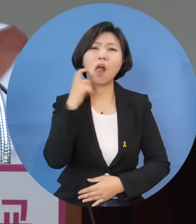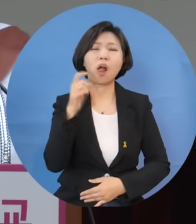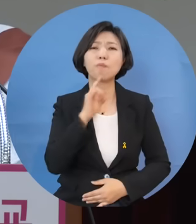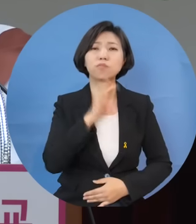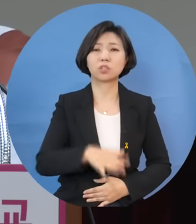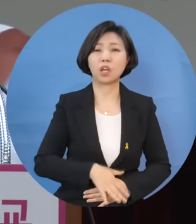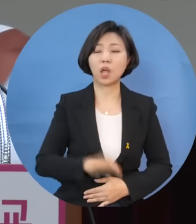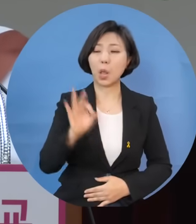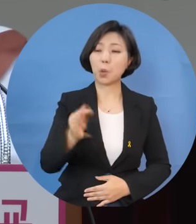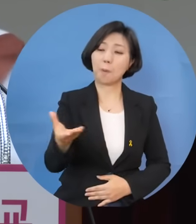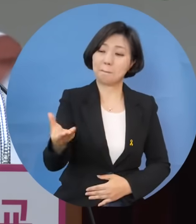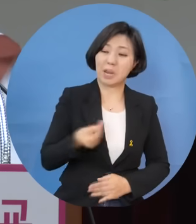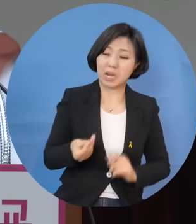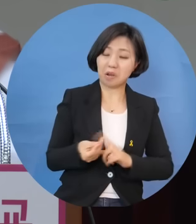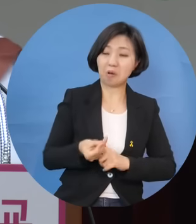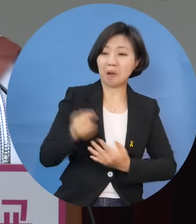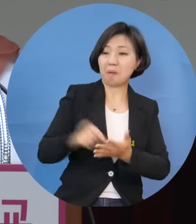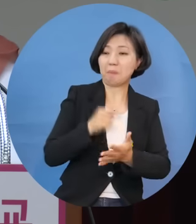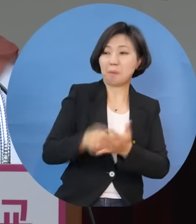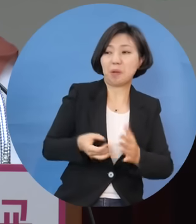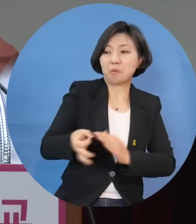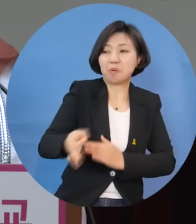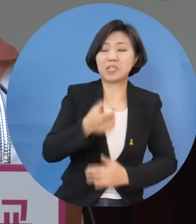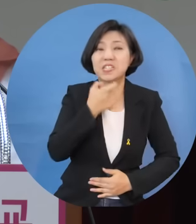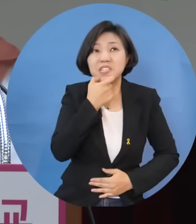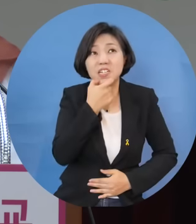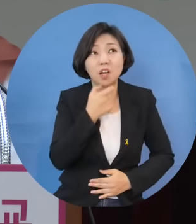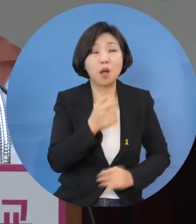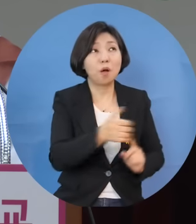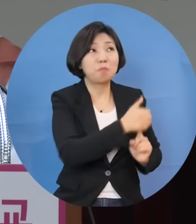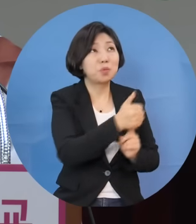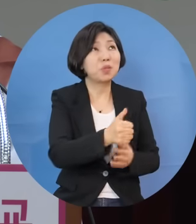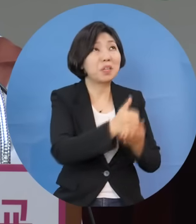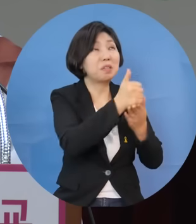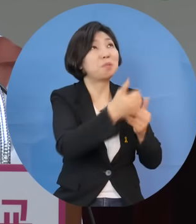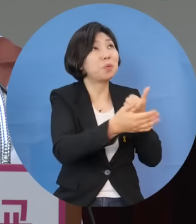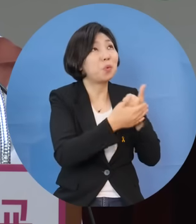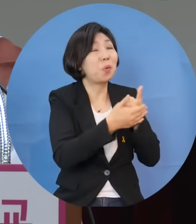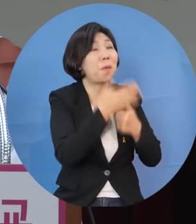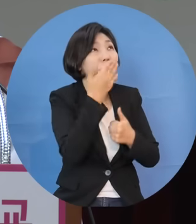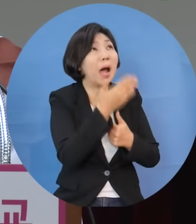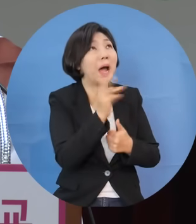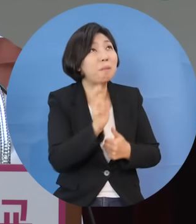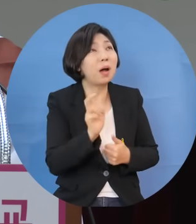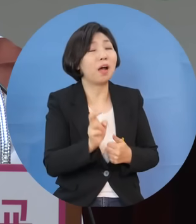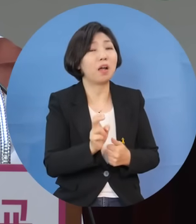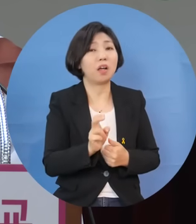'돈을 빌려쓰고 안 갚겠다' 하는 것을 부처님이 안 갚아도 되도록 해준다는 거잖아요?